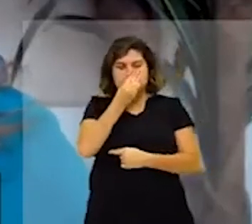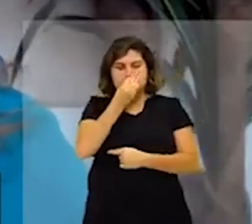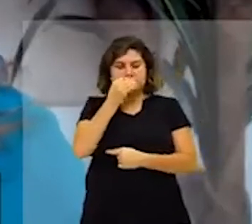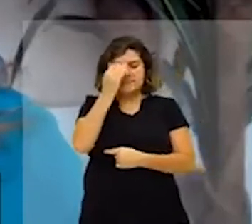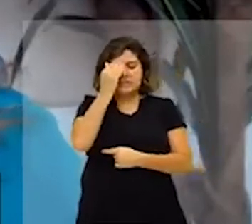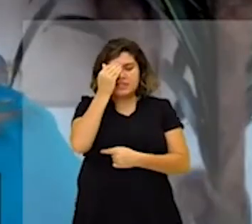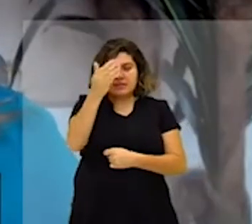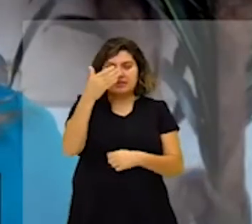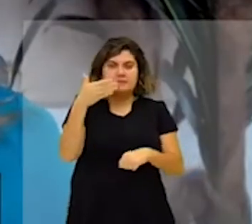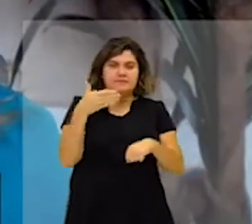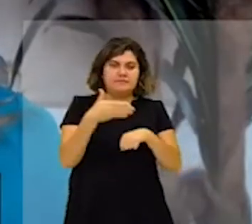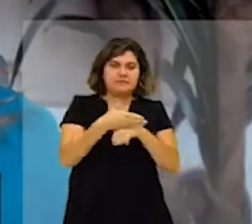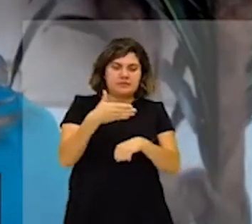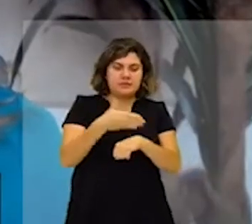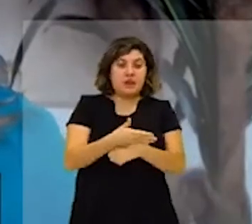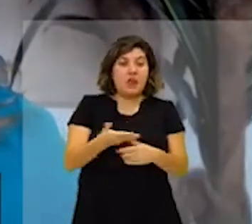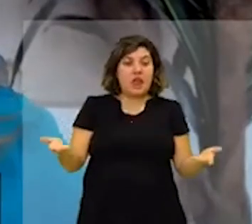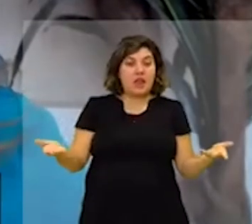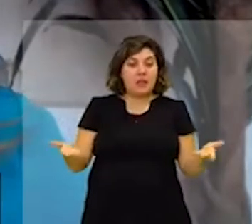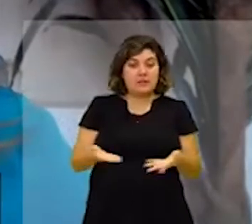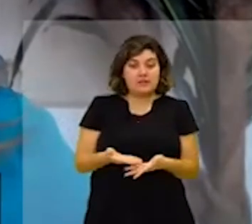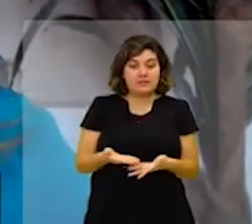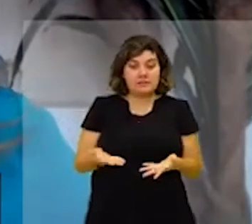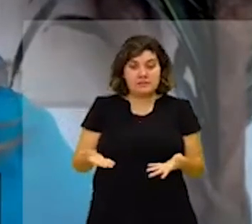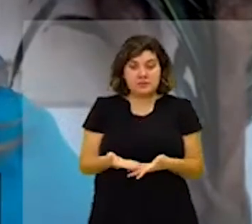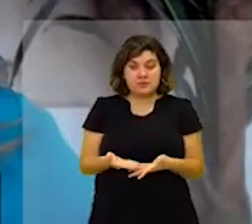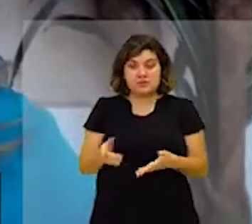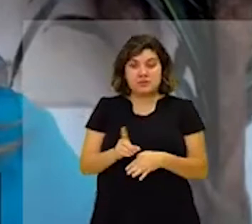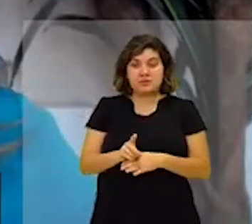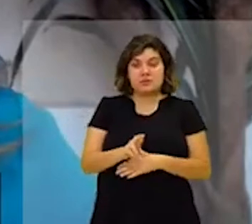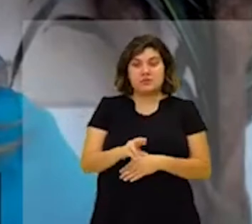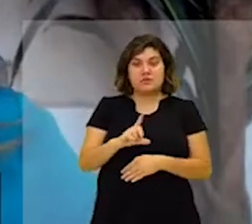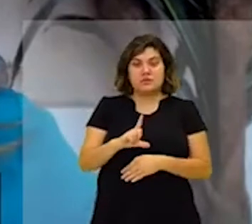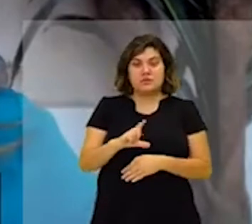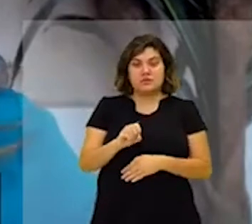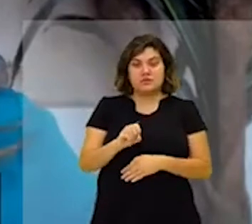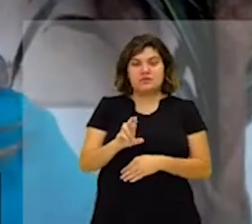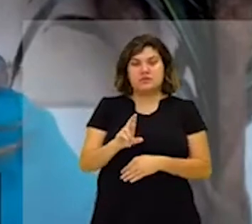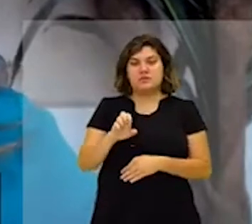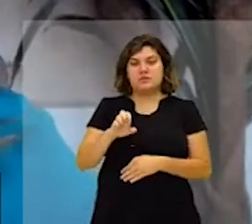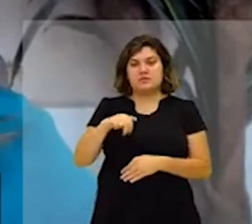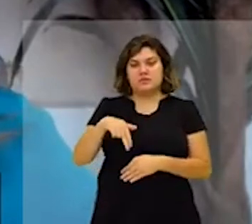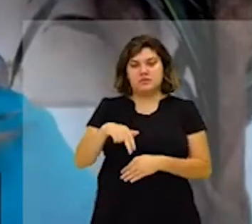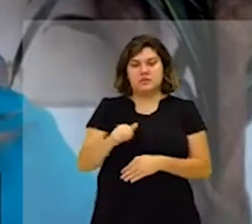participação vamos ouvir agora a Doutora Lorena Silva Santos está com a palavra por gentileza